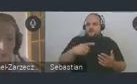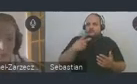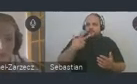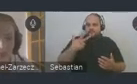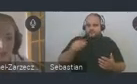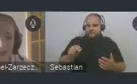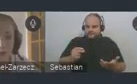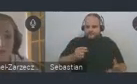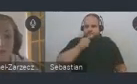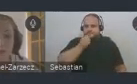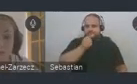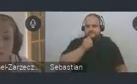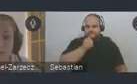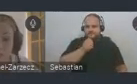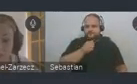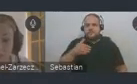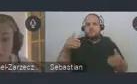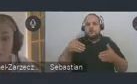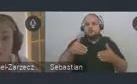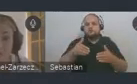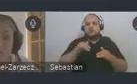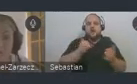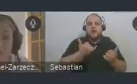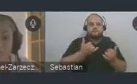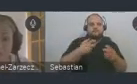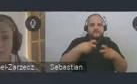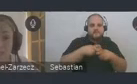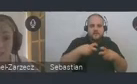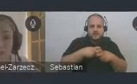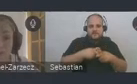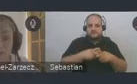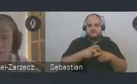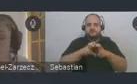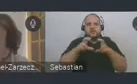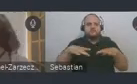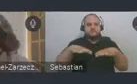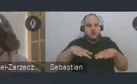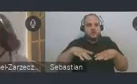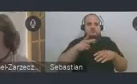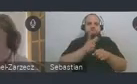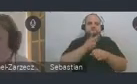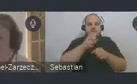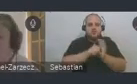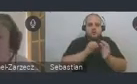Możliwości i poruszanie się w sieci. Też właśnie spędzanie czasu wolnego, dostęp do informacji.